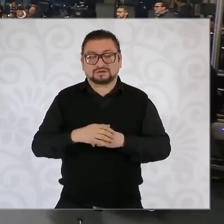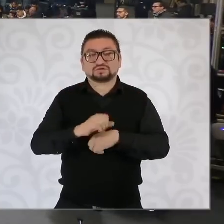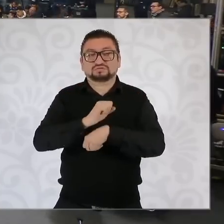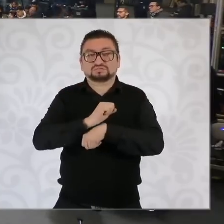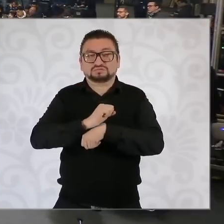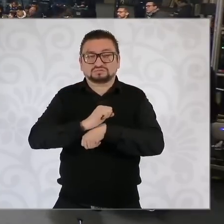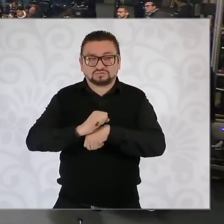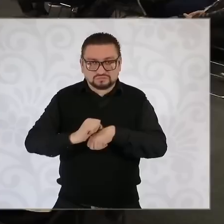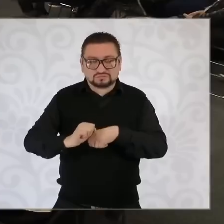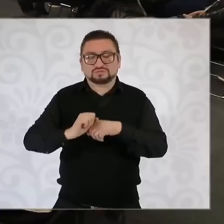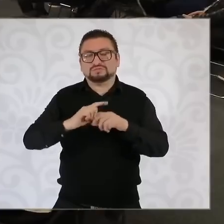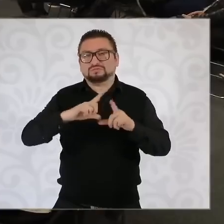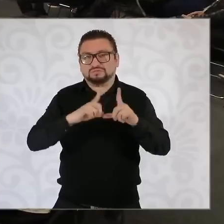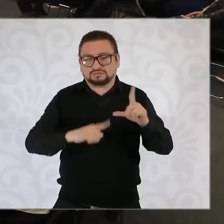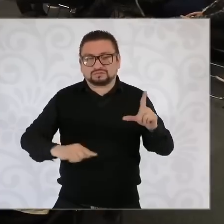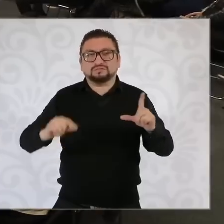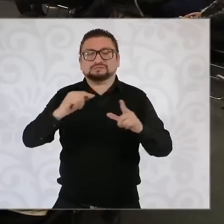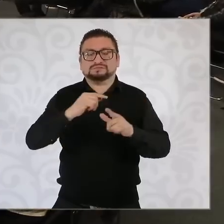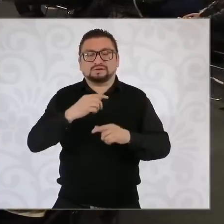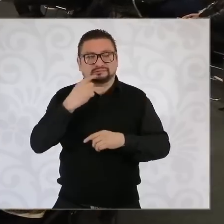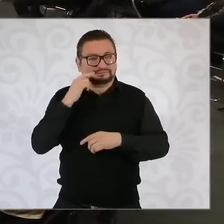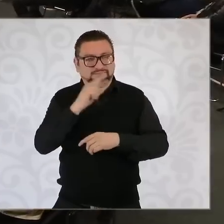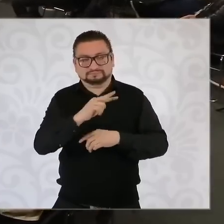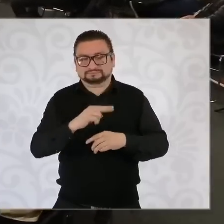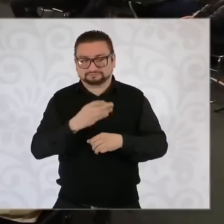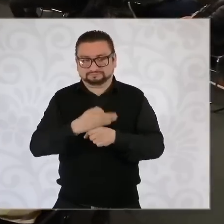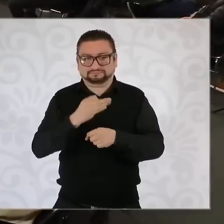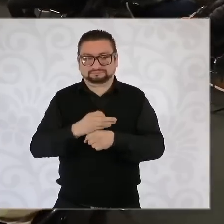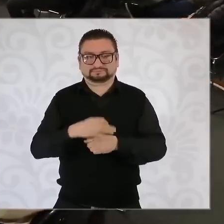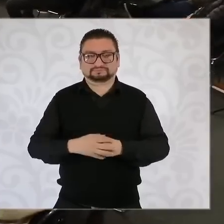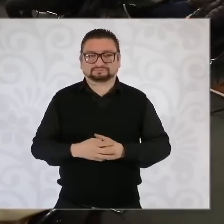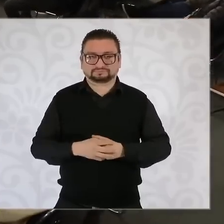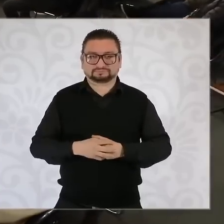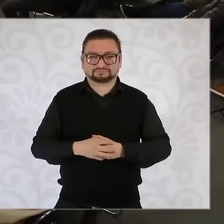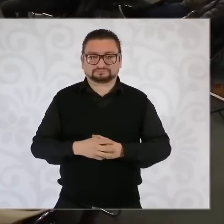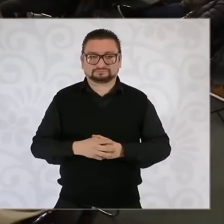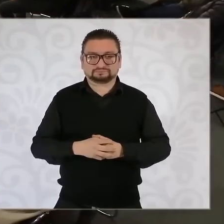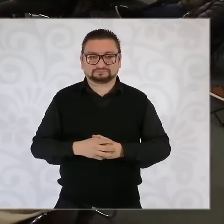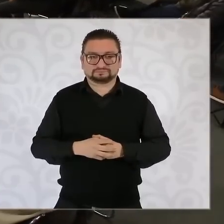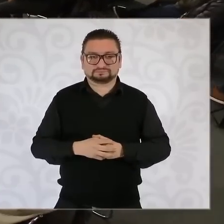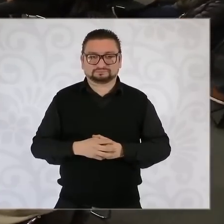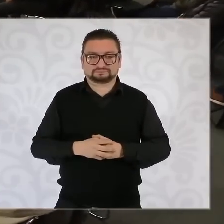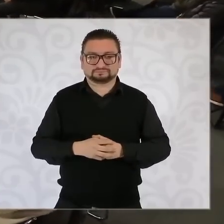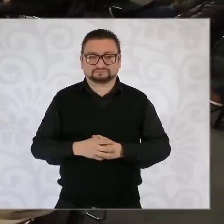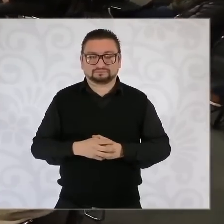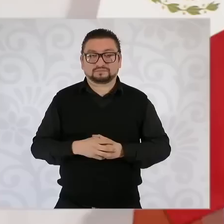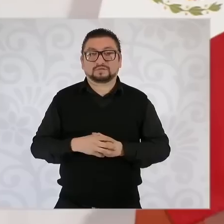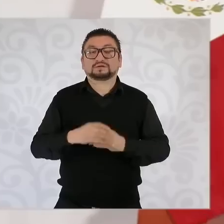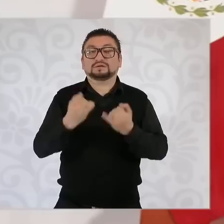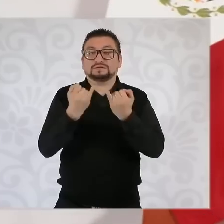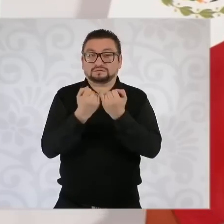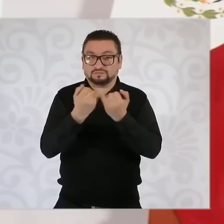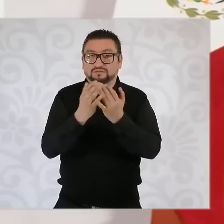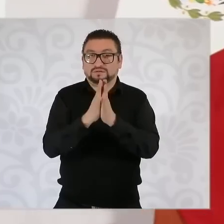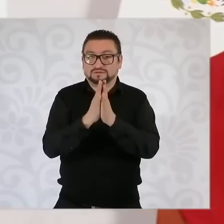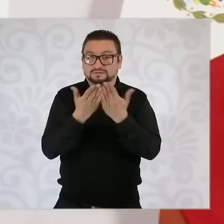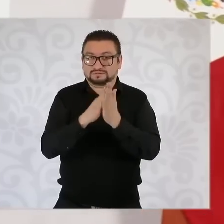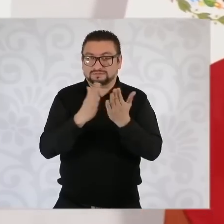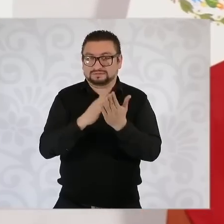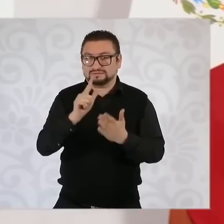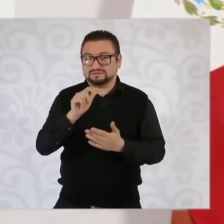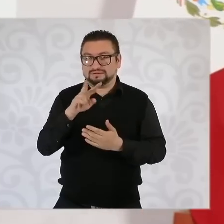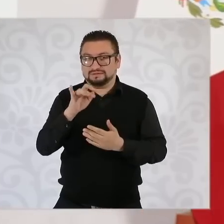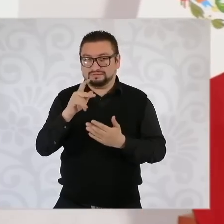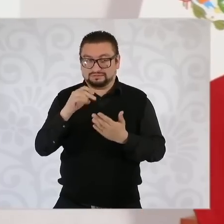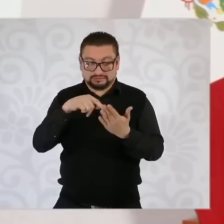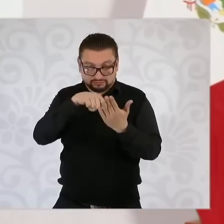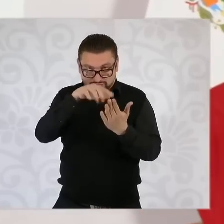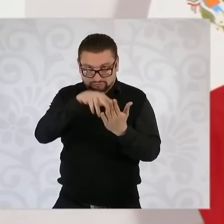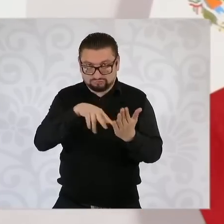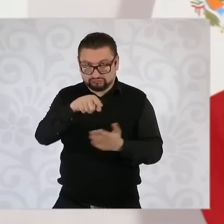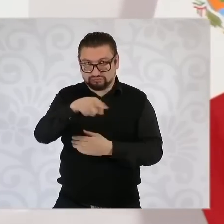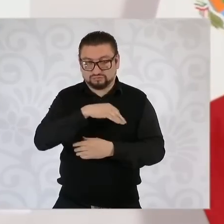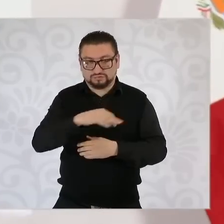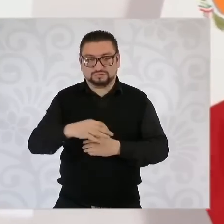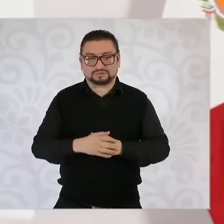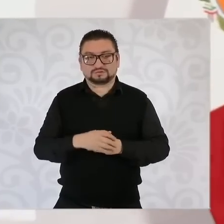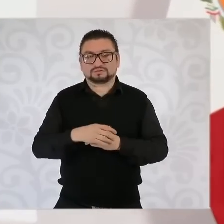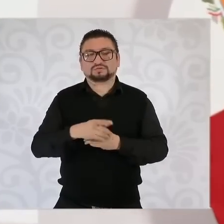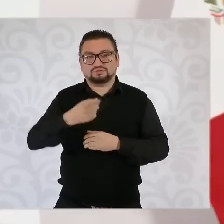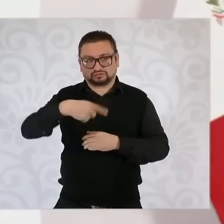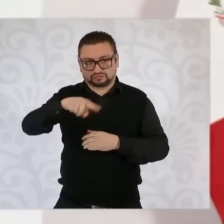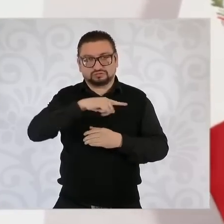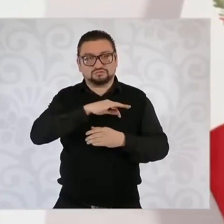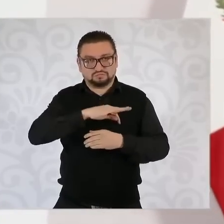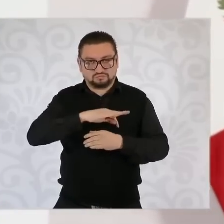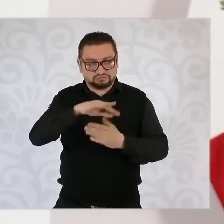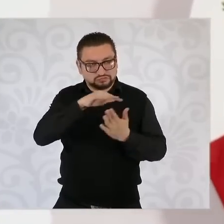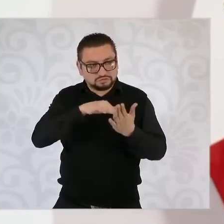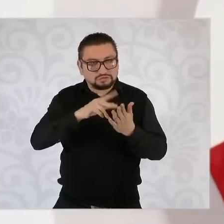y ah dejamos el el el libro ahí de la Bastida para que lo platiquen lo Comenten lo discutan